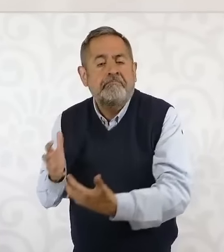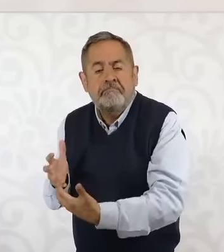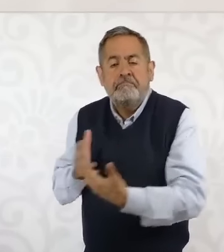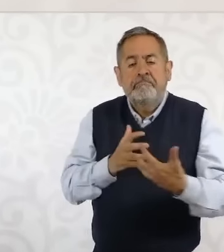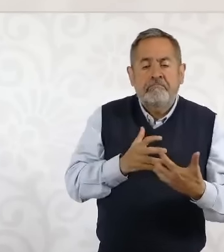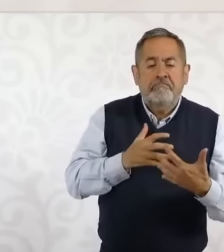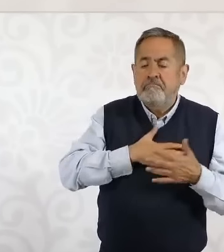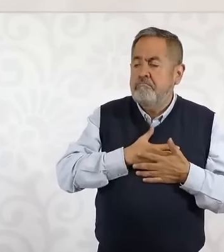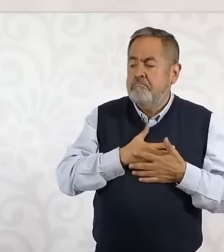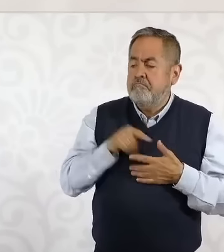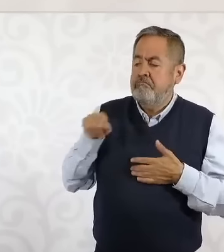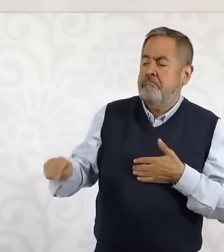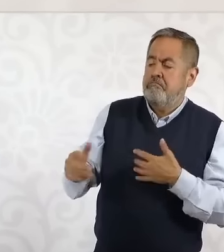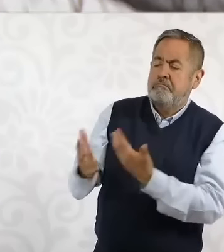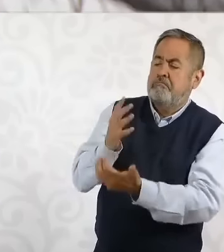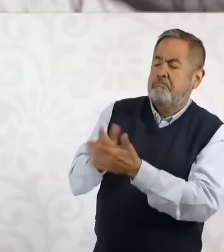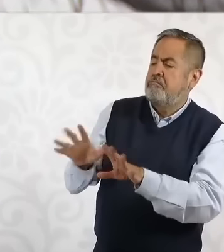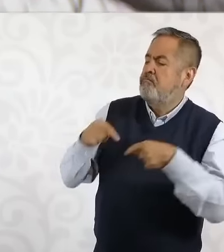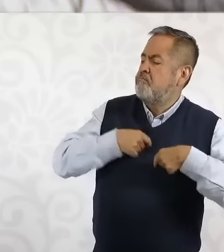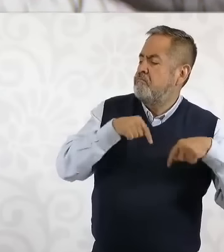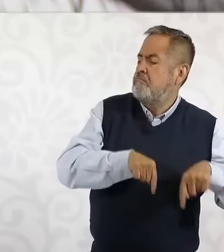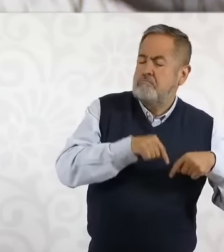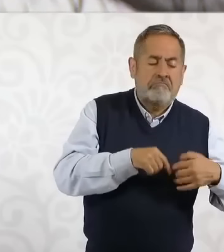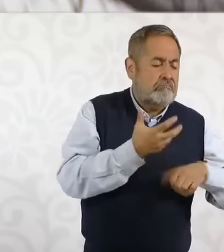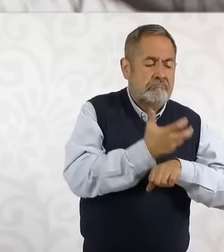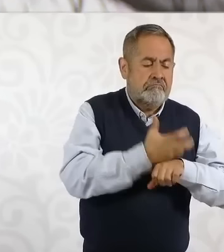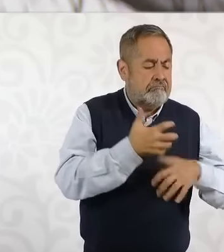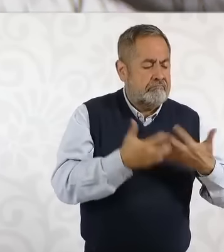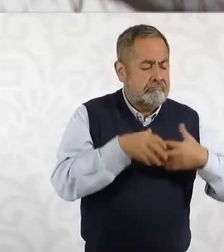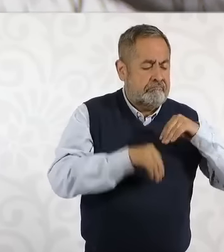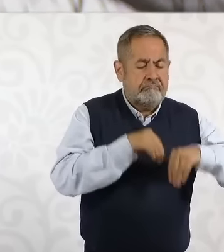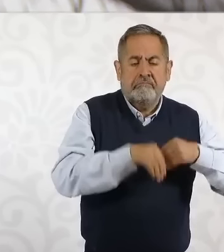desde nuestro punto de vista, por como están establecidas las cadenas. Es muy difícil que eso